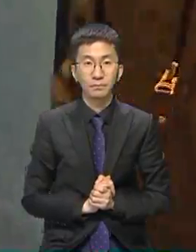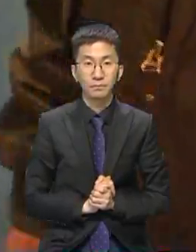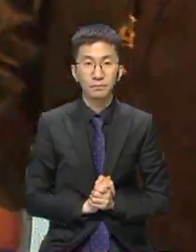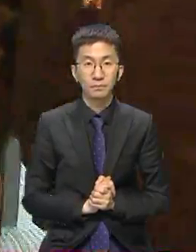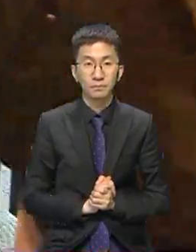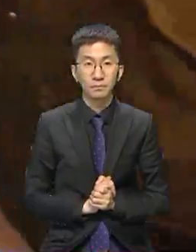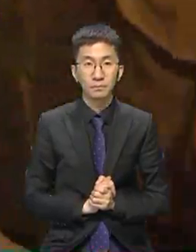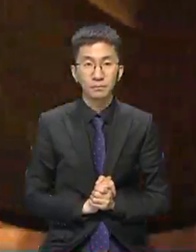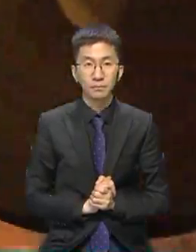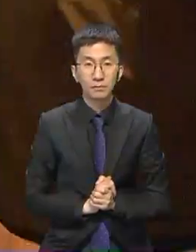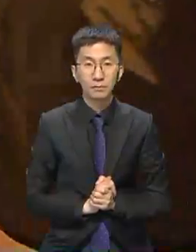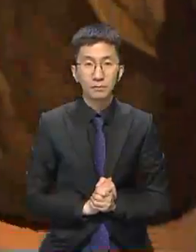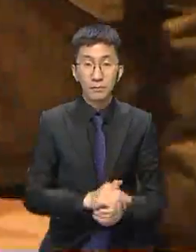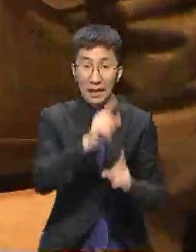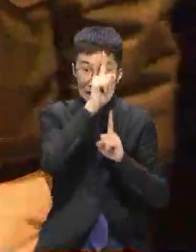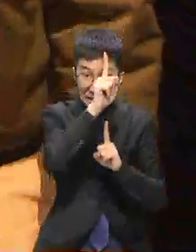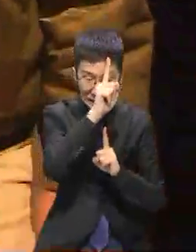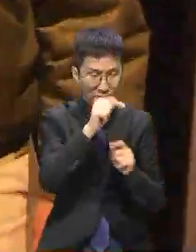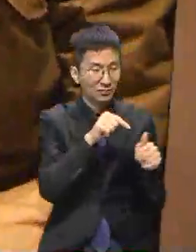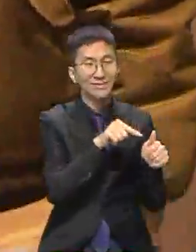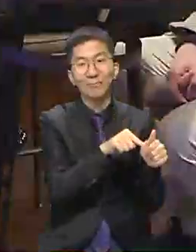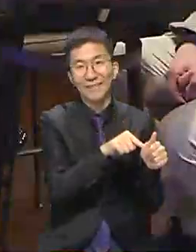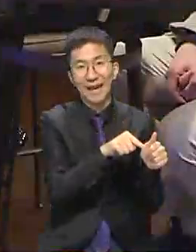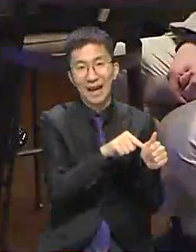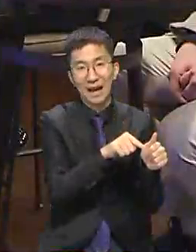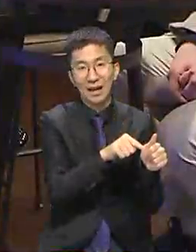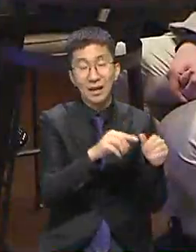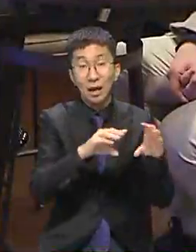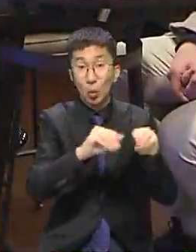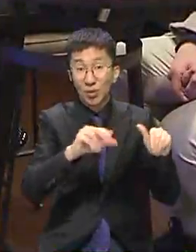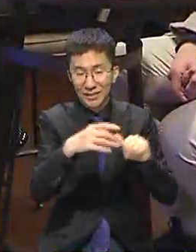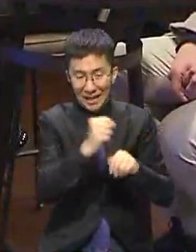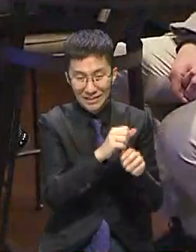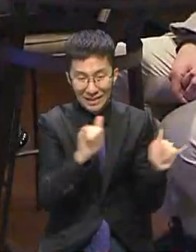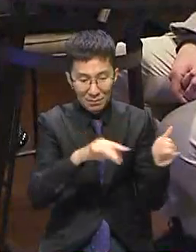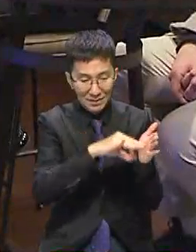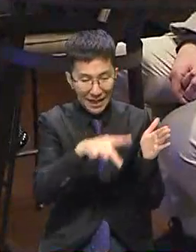(기자) 이재명 민주당 후보가 토지 보유자에게 세금을 매기고 그걸 재원으로